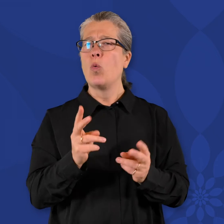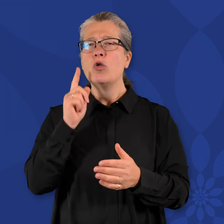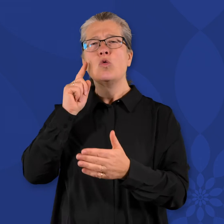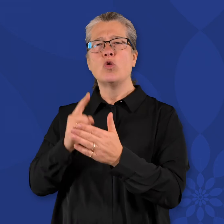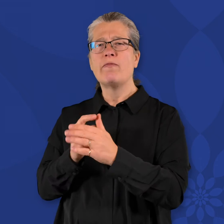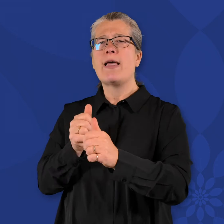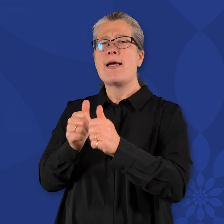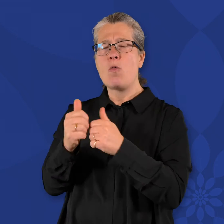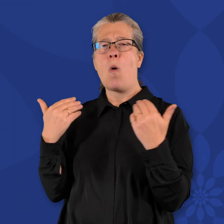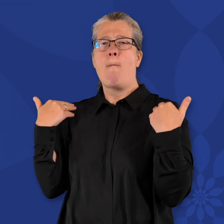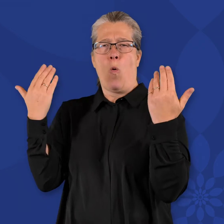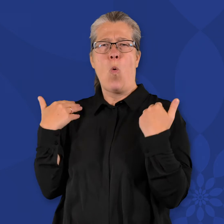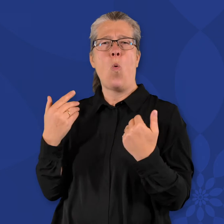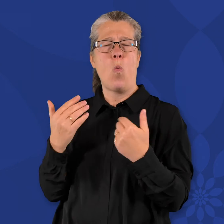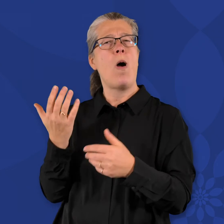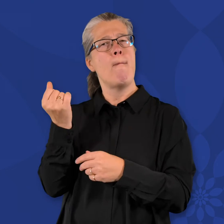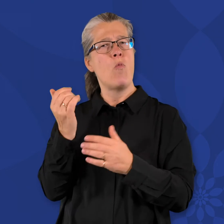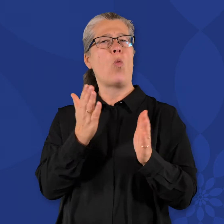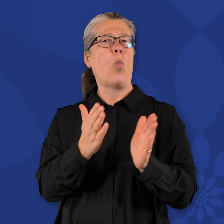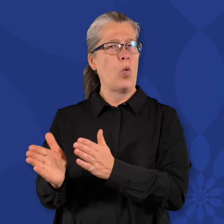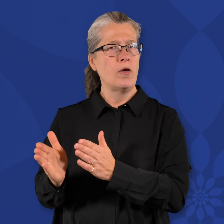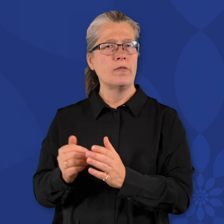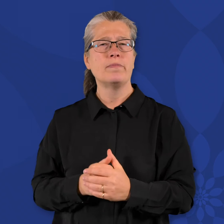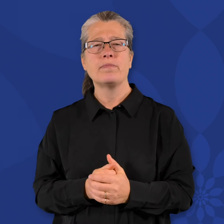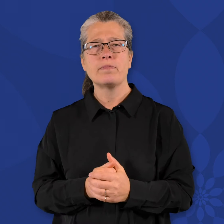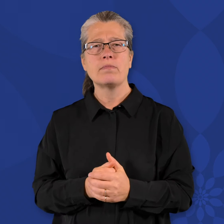för att möjliggöra idrott och motion.